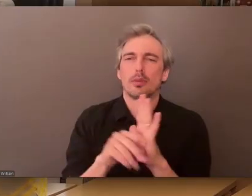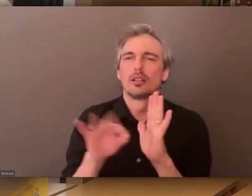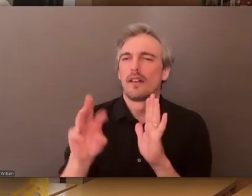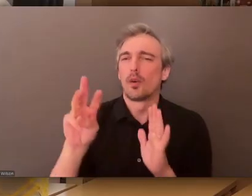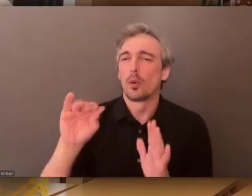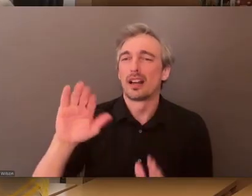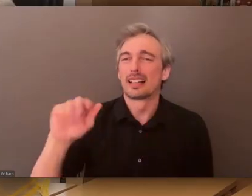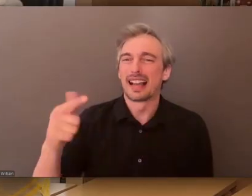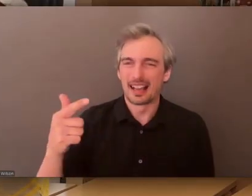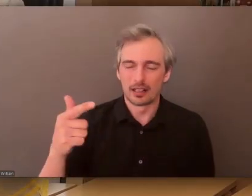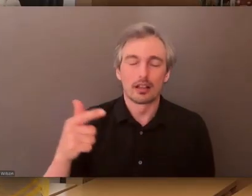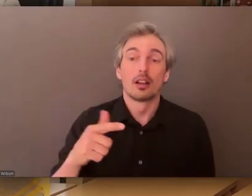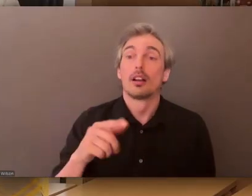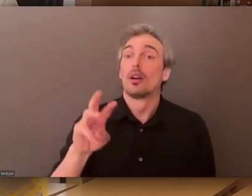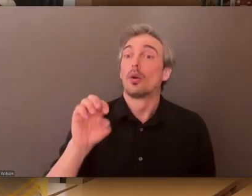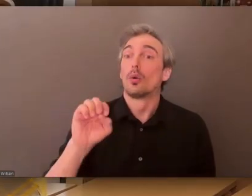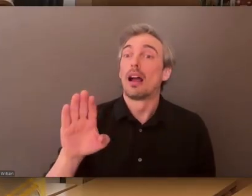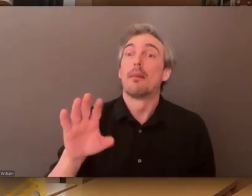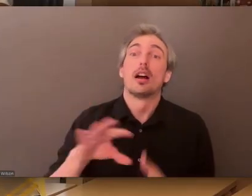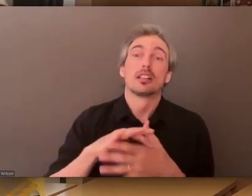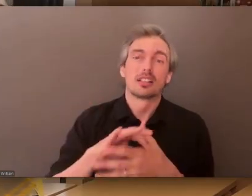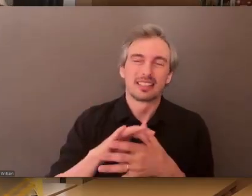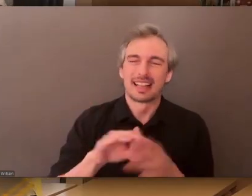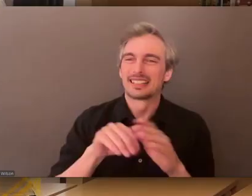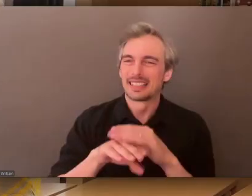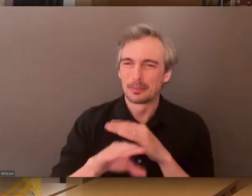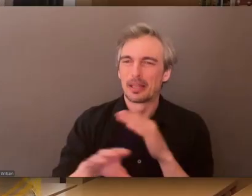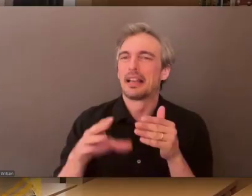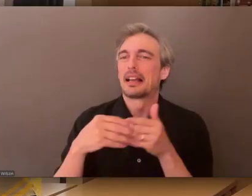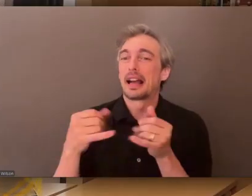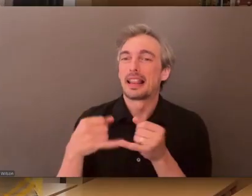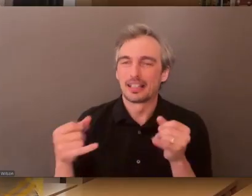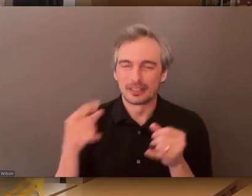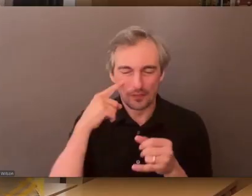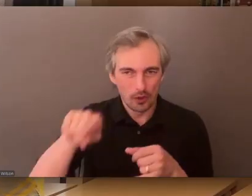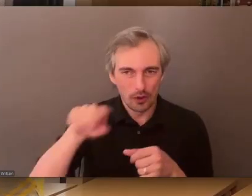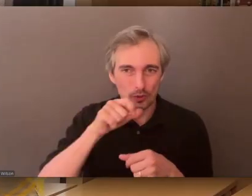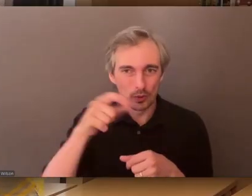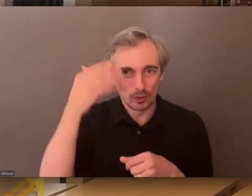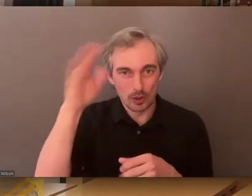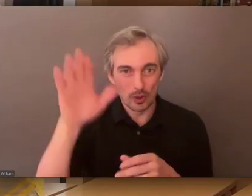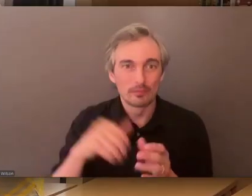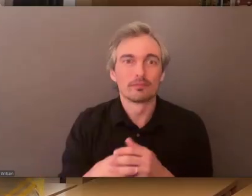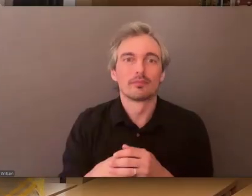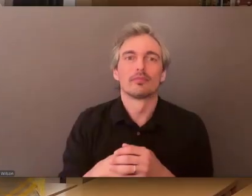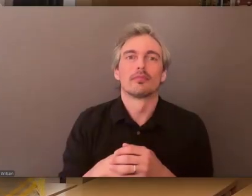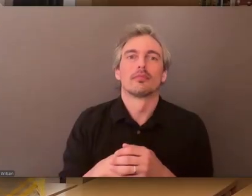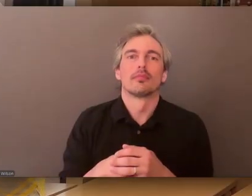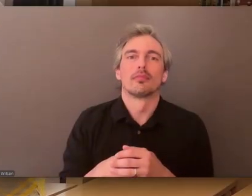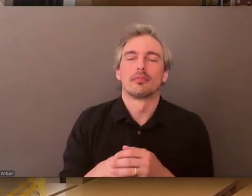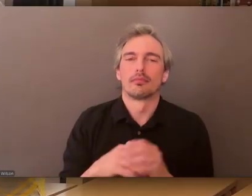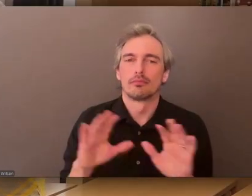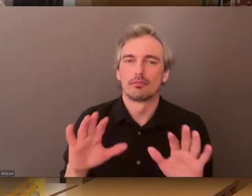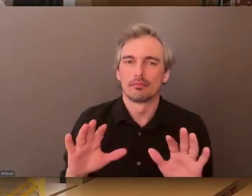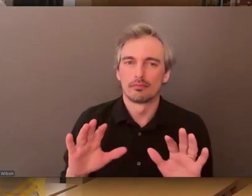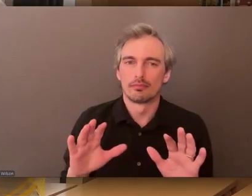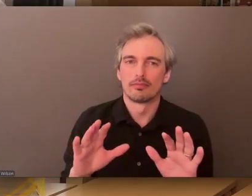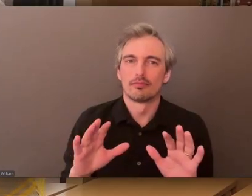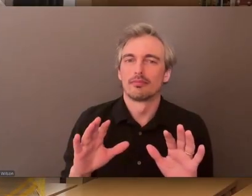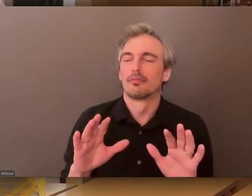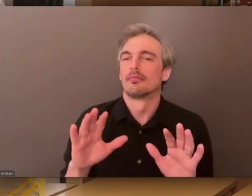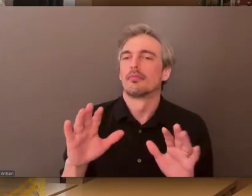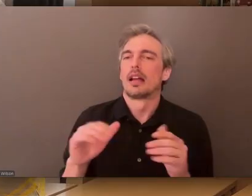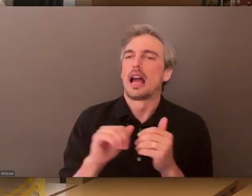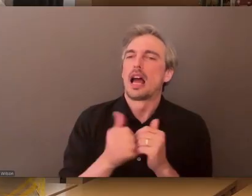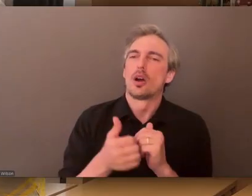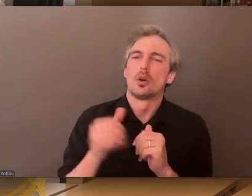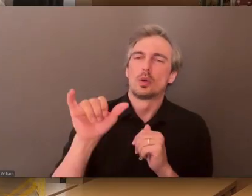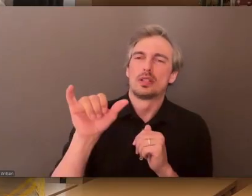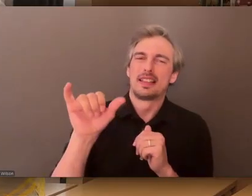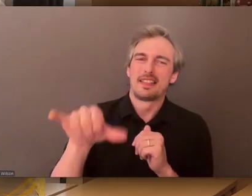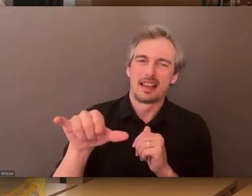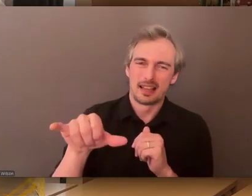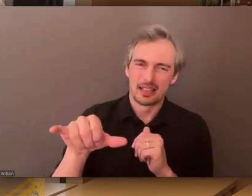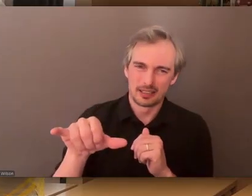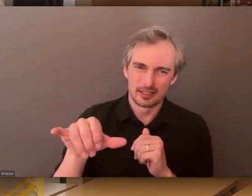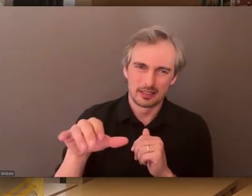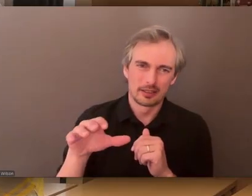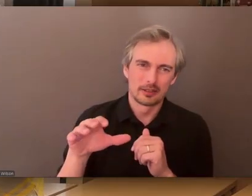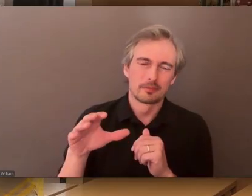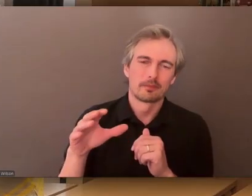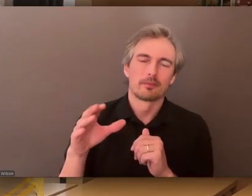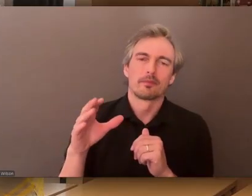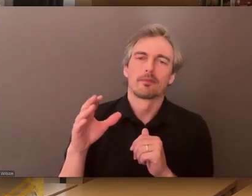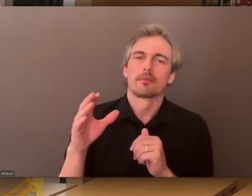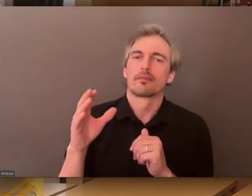ご存じない方のために説明しますが... それがどのようにし て堅牢性の原則に関連するのかについて教えていただけますか？